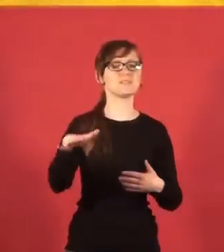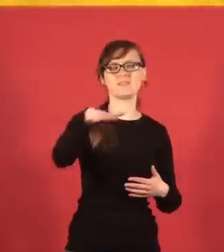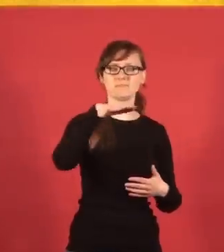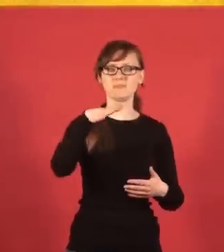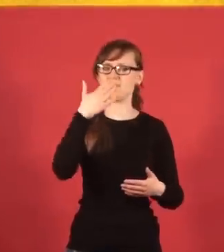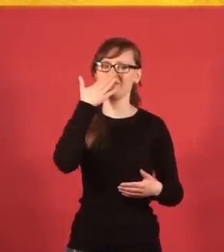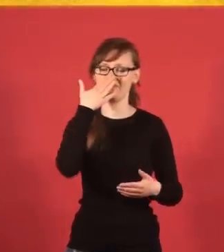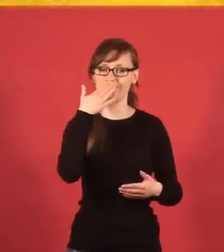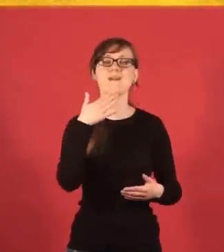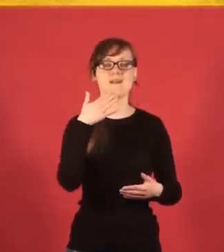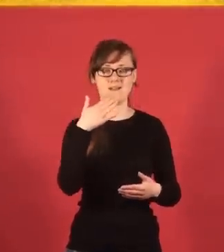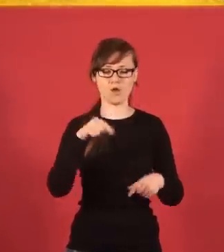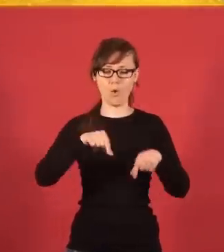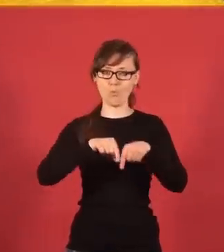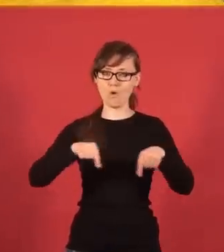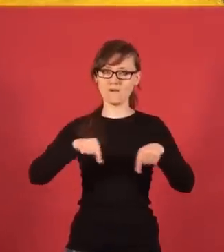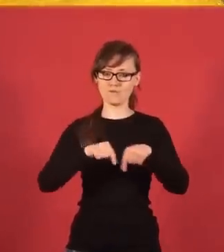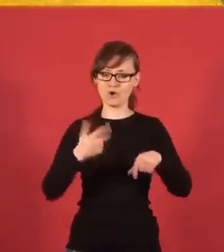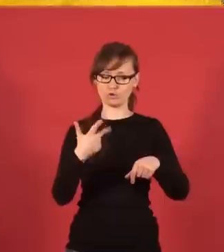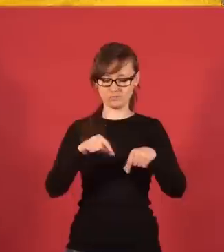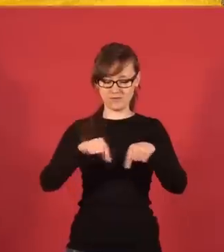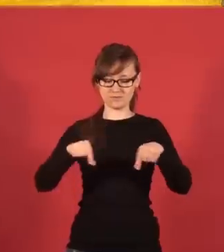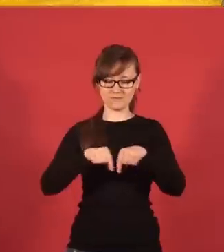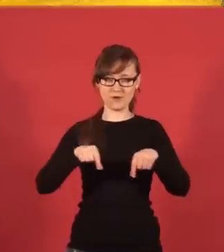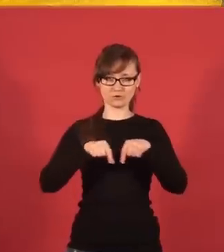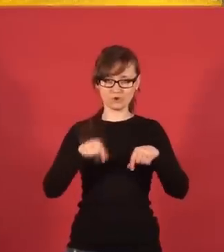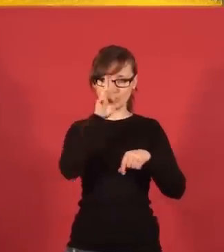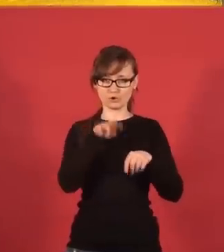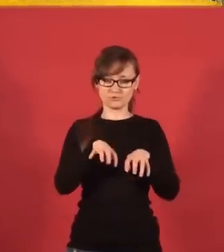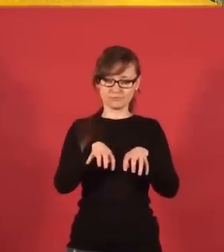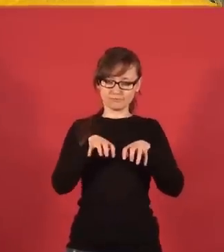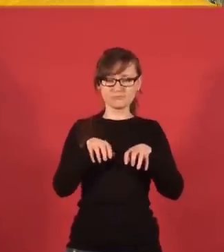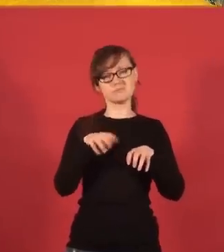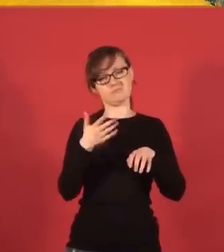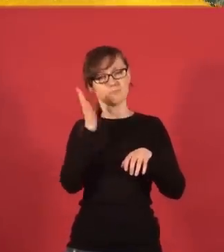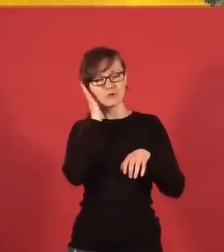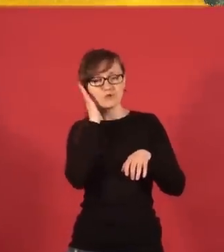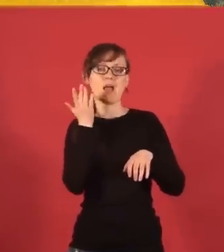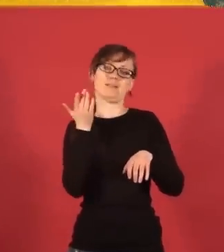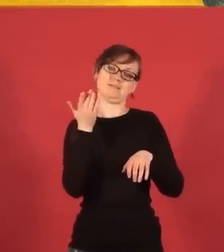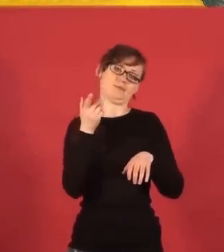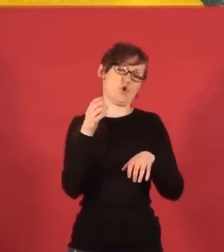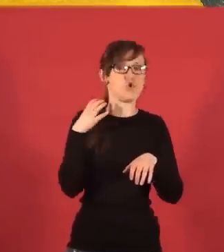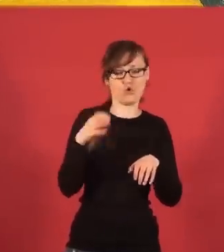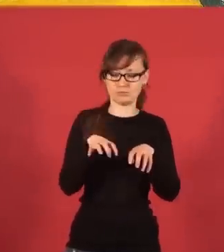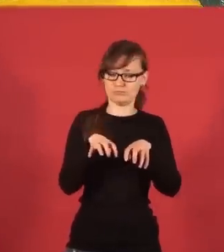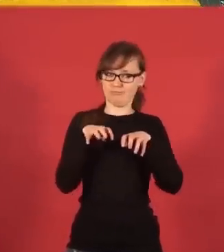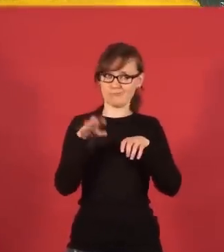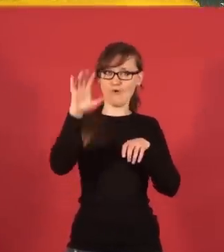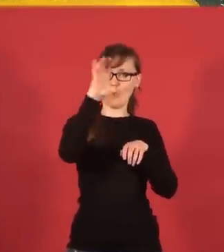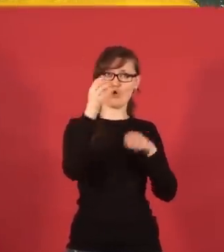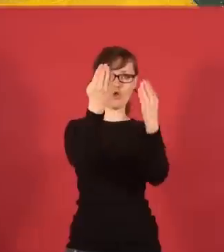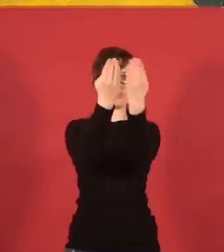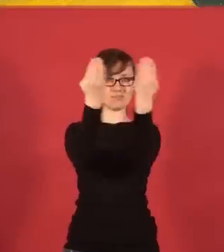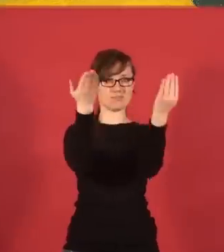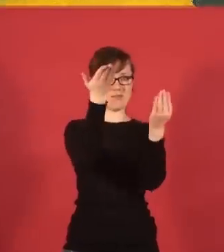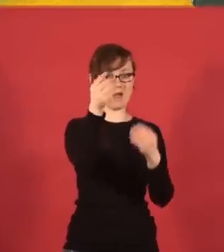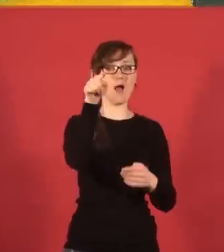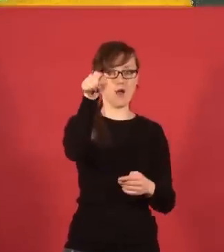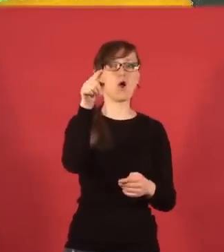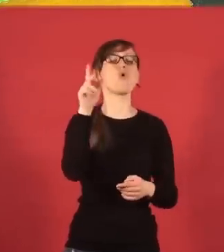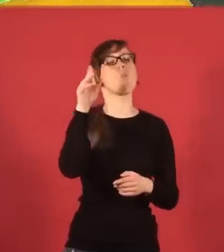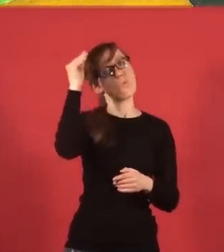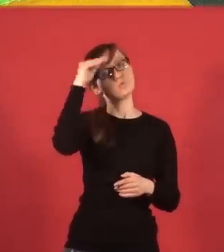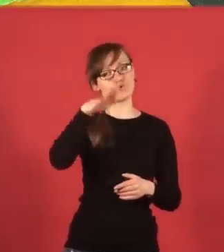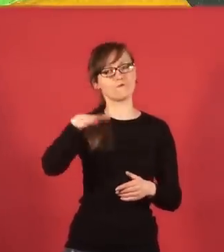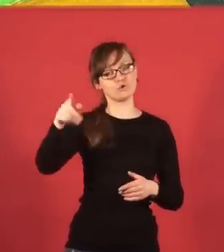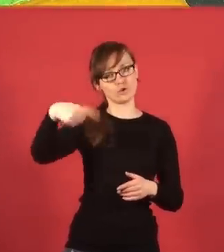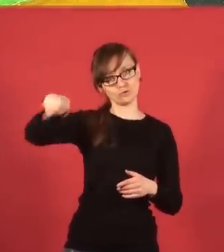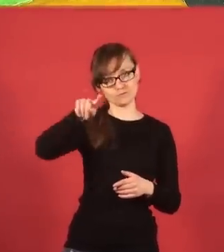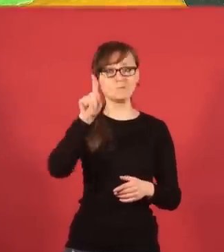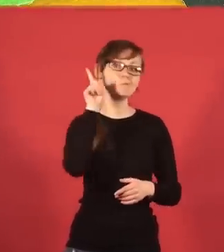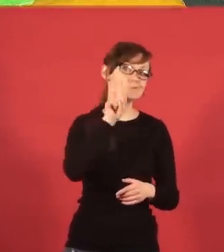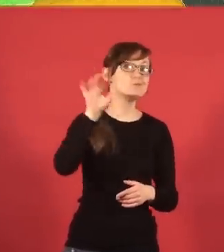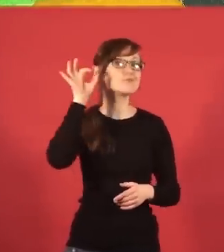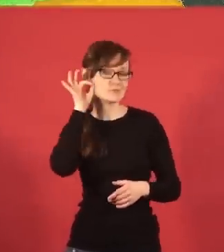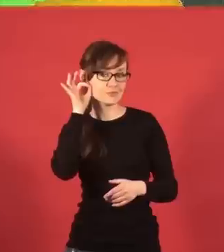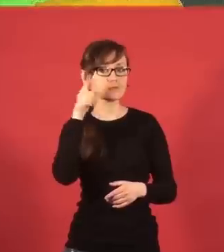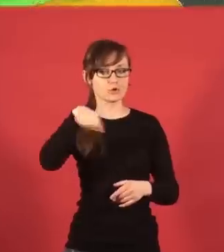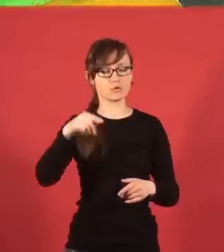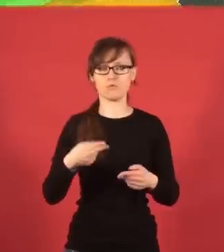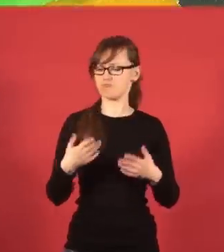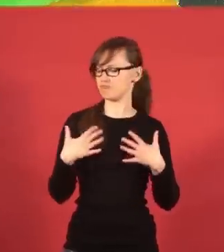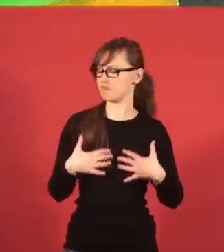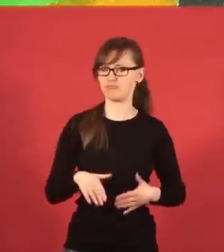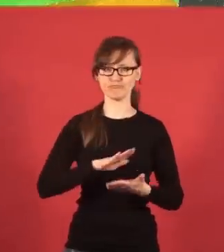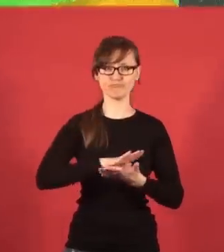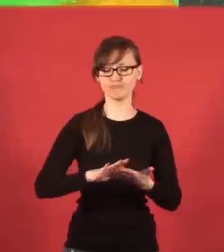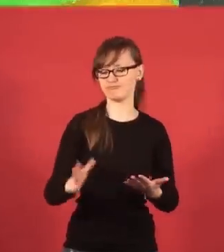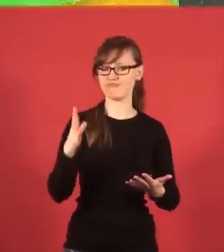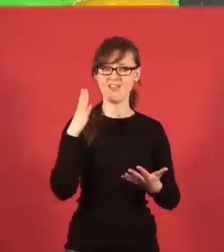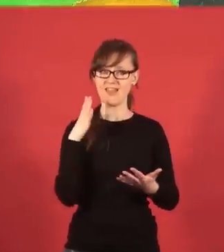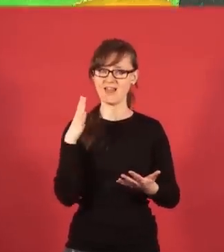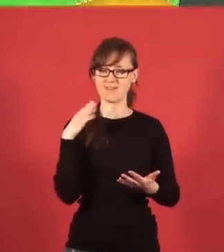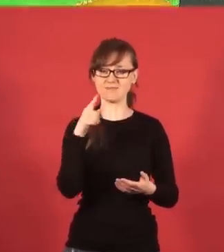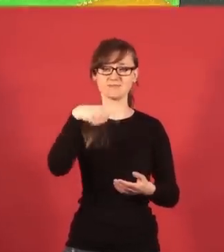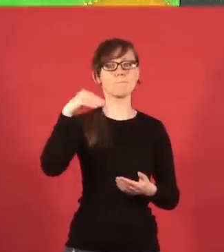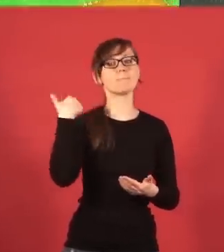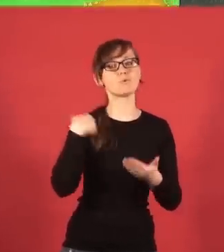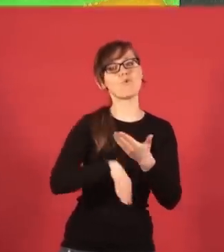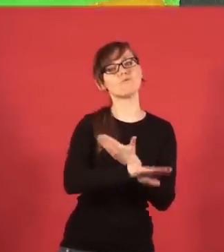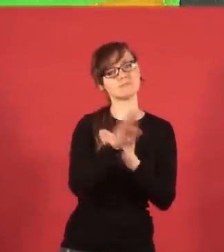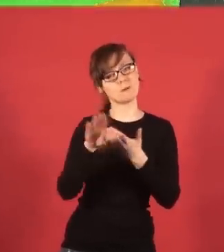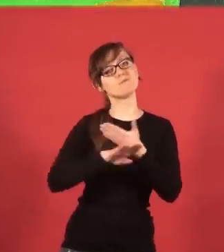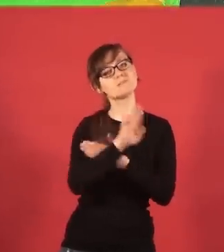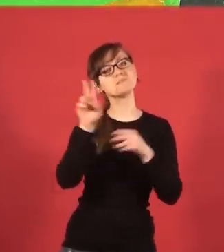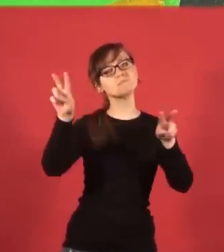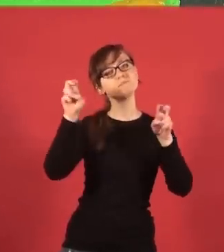Przed biurkiem pedagoga w trzech rzędach stały ławki, siedzieli na nich rodzice i zaproszeni goście, z tyłu specjalnie na tą okazję postawiono scenę, na której siedzieli odświętnie ubrani chłopcy i pięknie wystrojone dziewczynki,